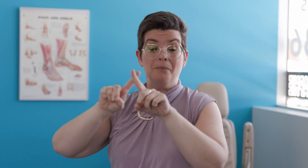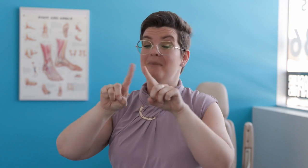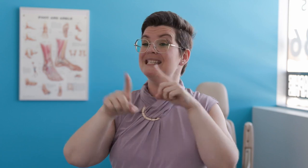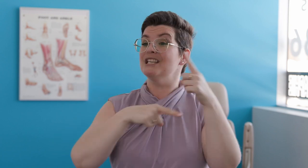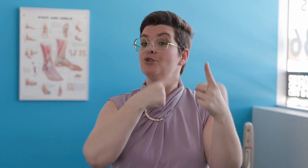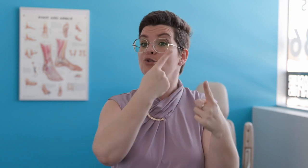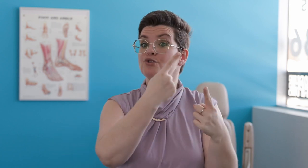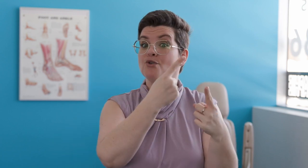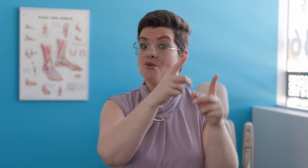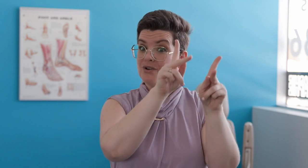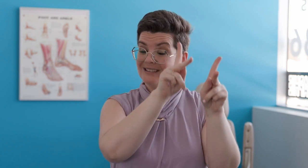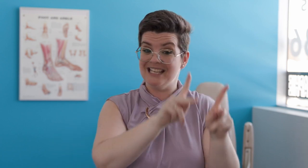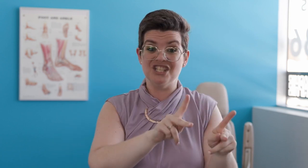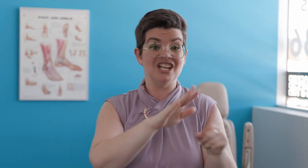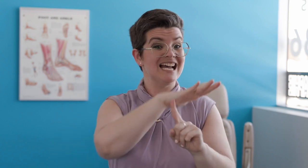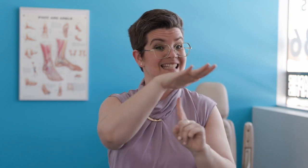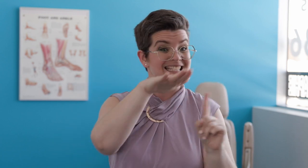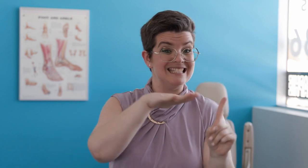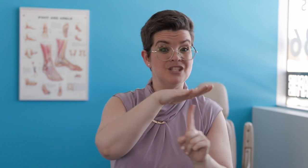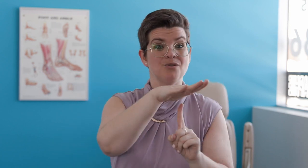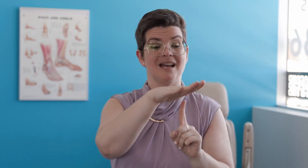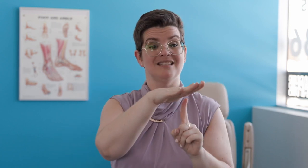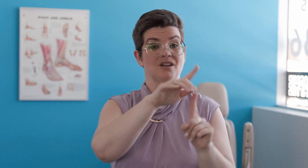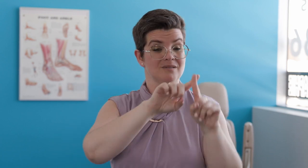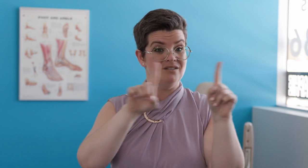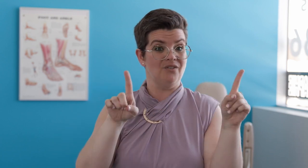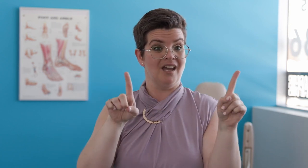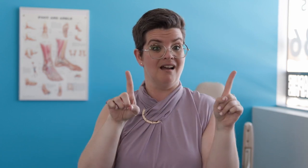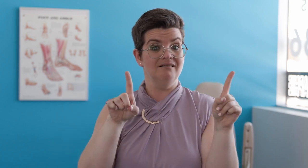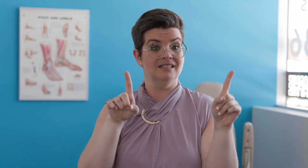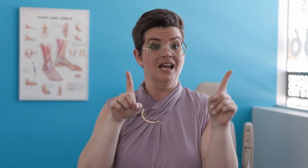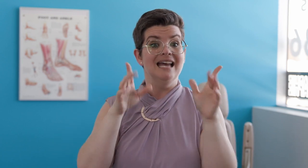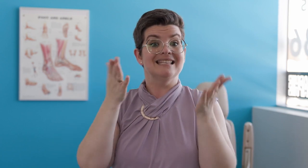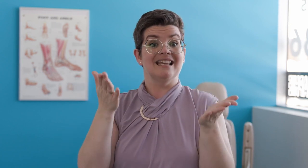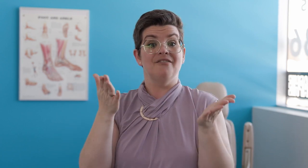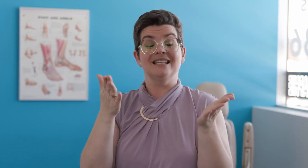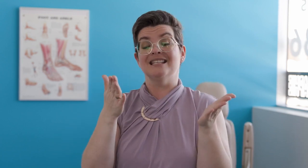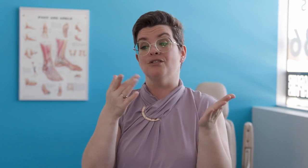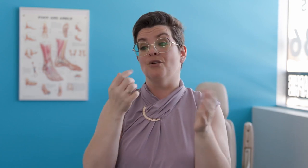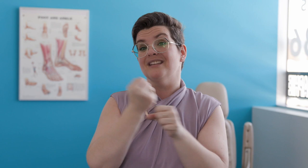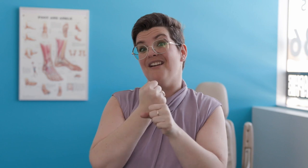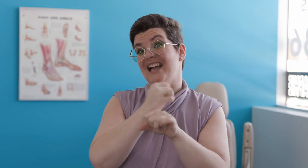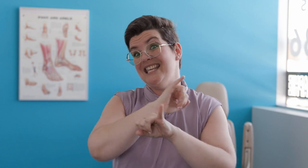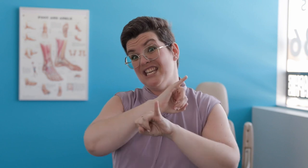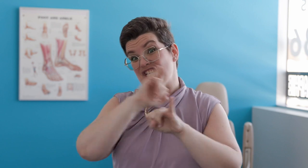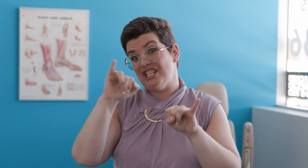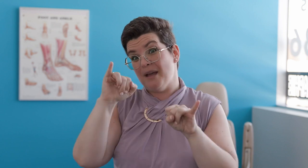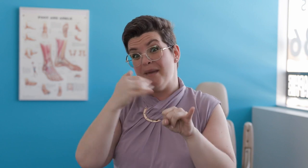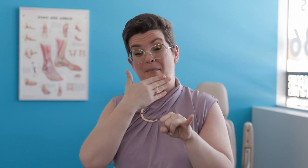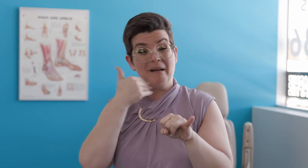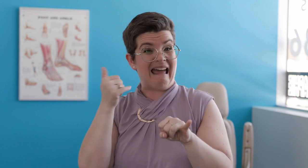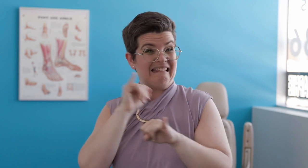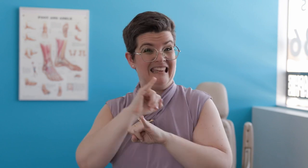mais c'est toujours des gens, des situations différentes. Ça fait que c'est un travail qui est jamais plate,